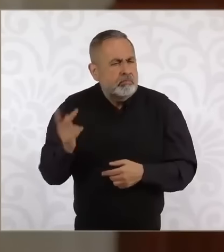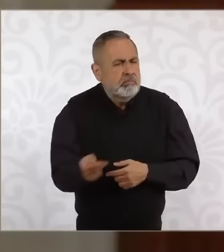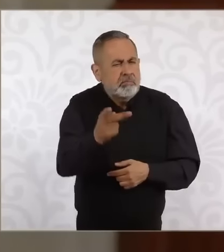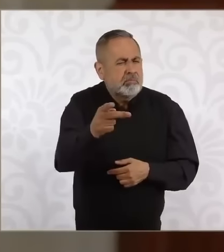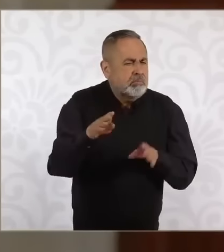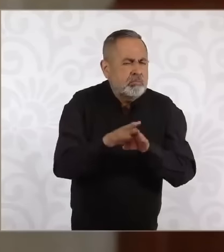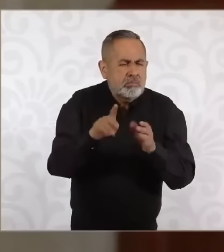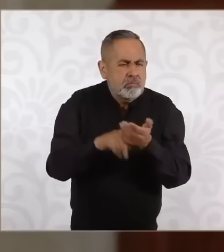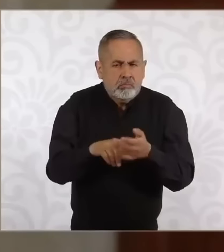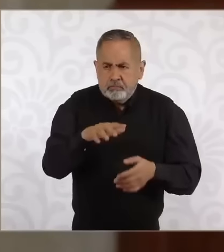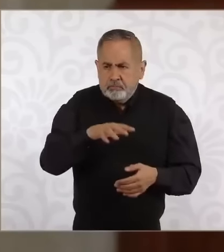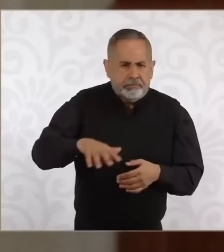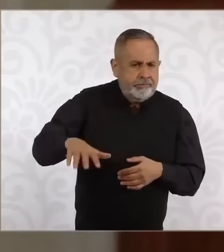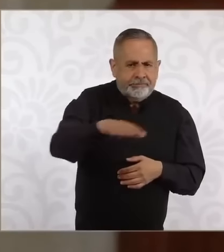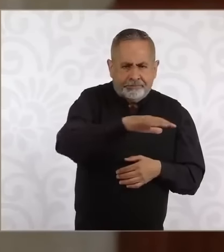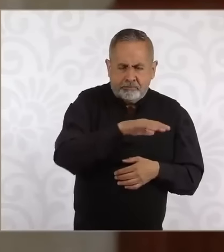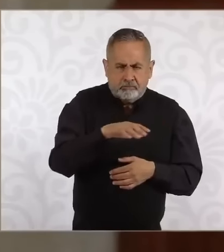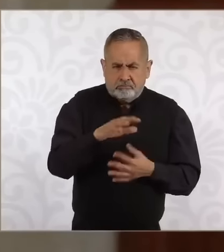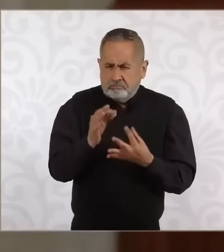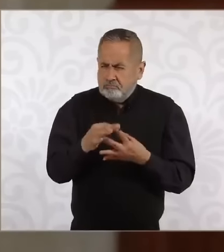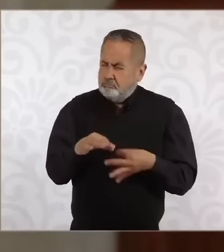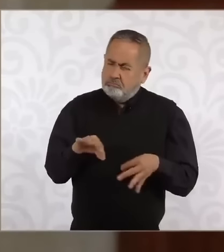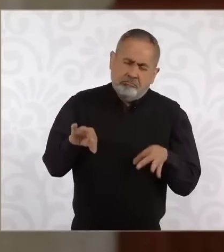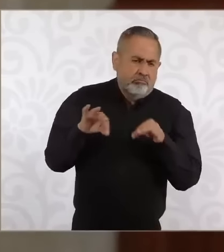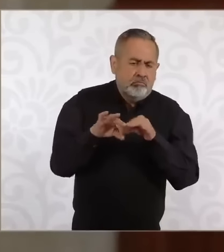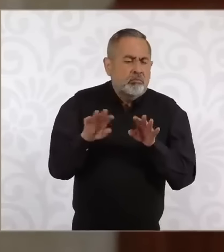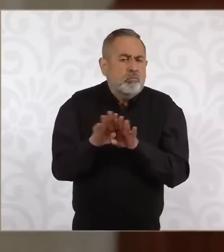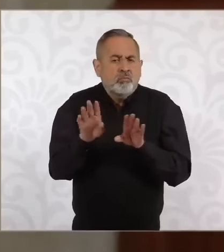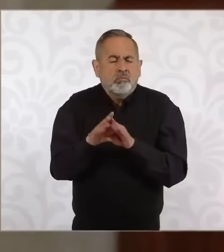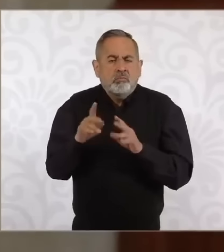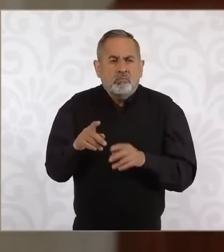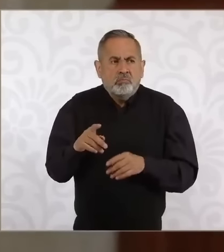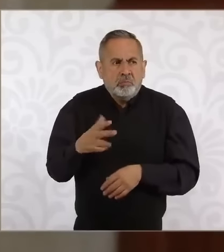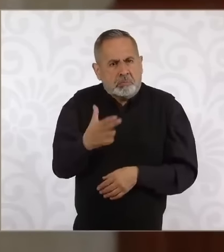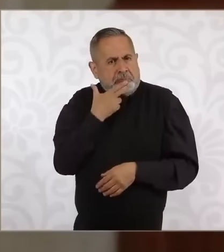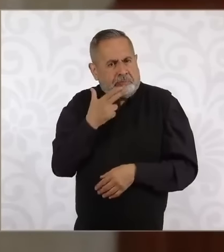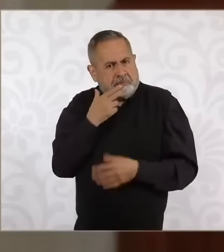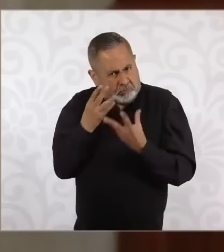cuál es la importancia de esta infraestructura. Es decir, ¿cómo es medible el impacto hacia hacia